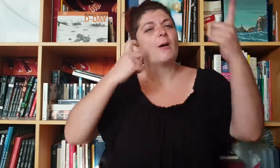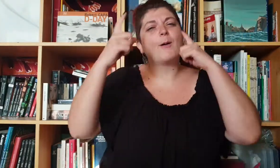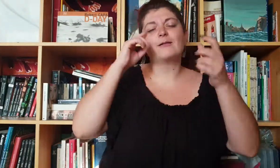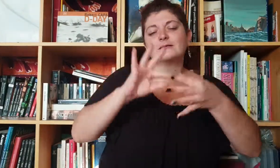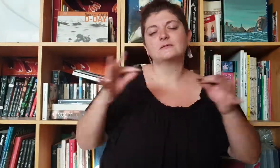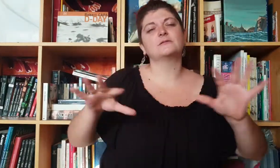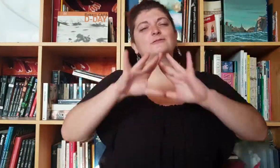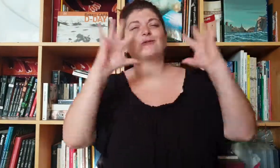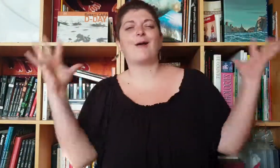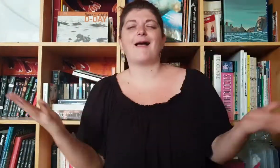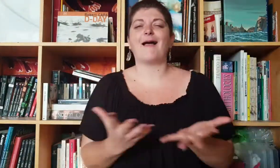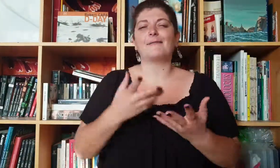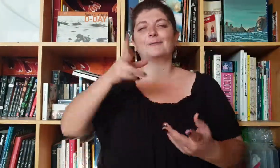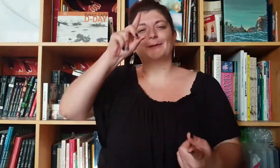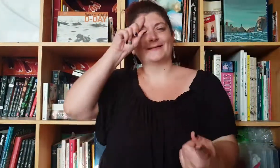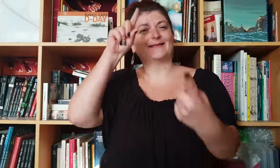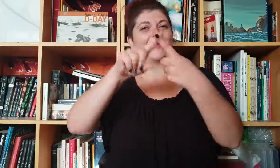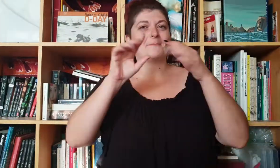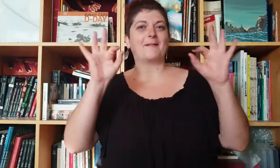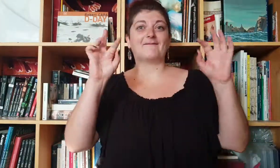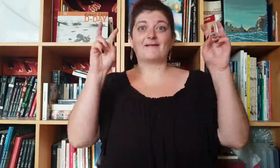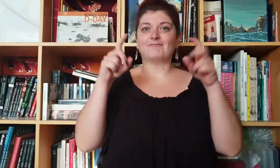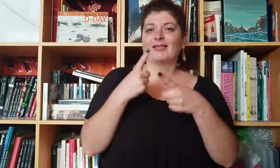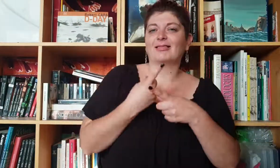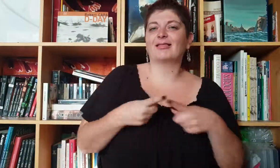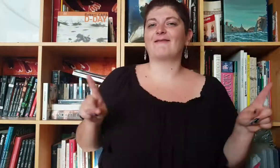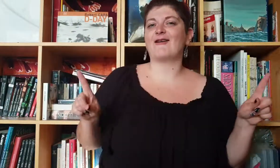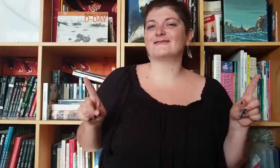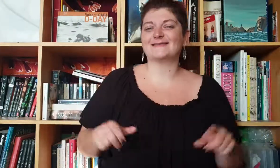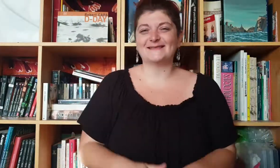Ces histoires auront pour thème la différence.